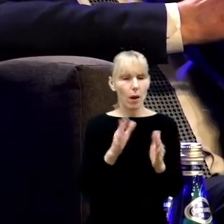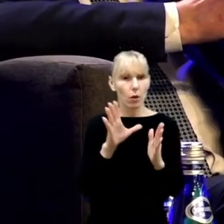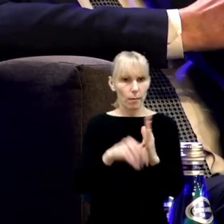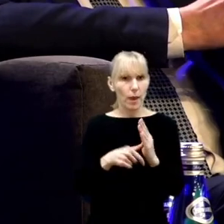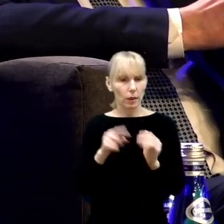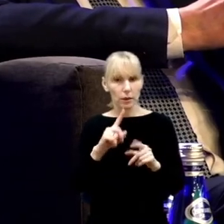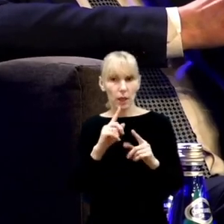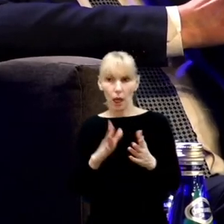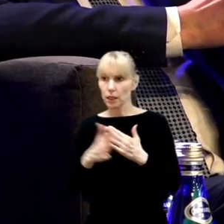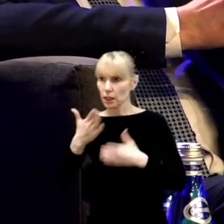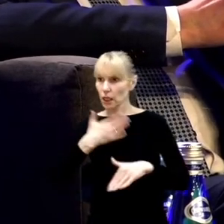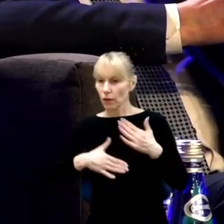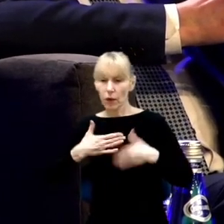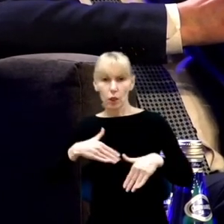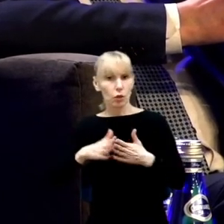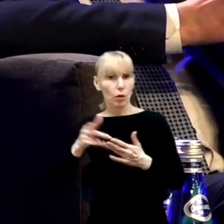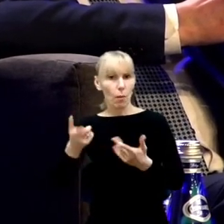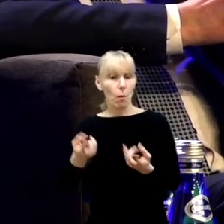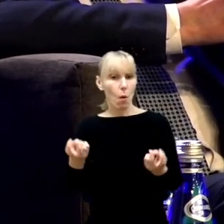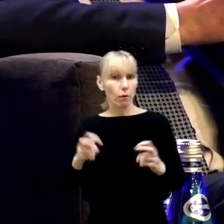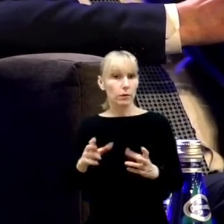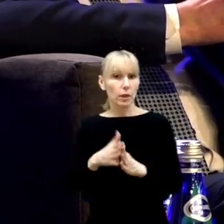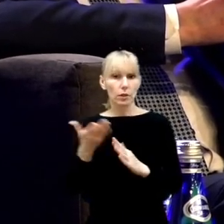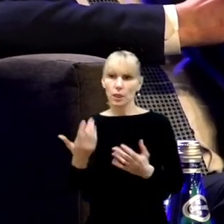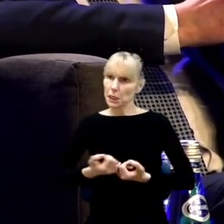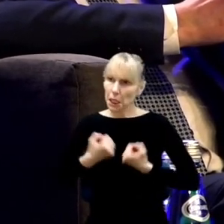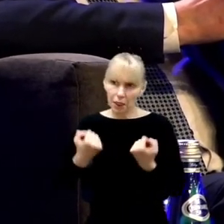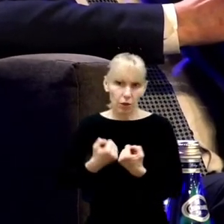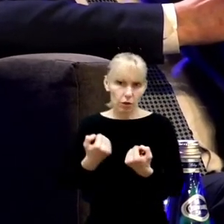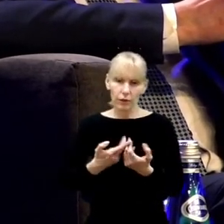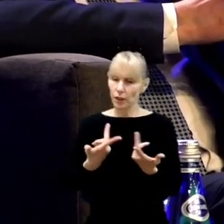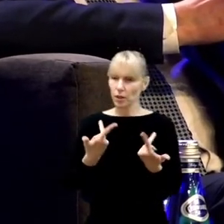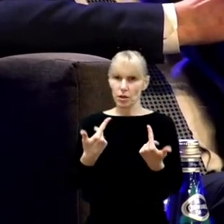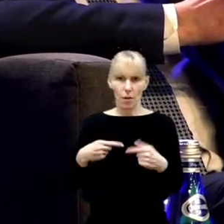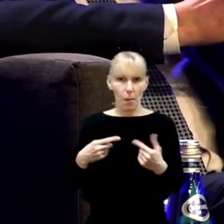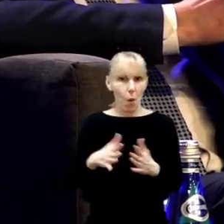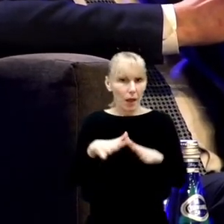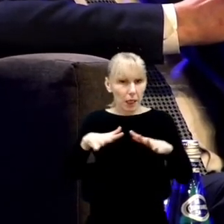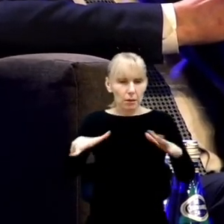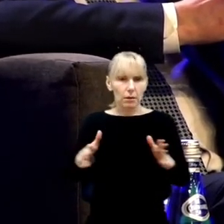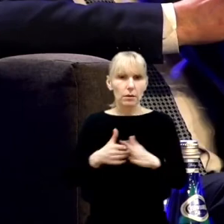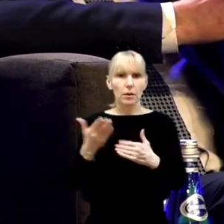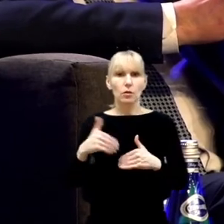jesteśmy zadowoleni z tego, że nie byliśmy bardzo angażowani, jesteśmy zadowoleni z tego, że po stronie waszej było finansowanie